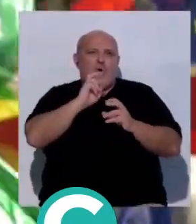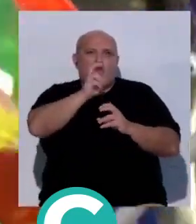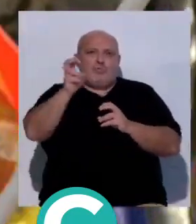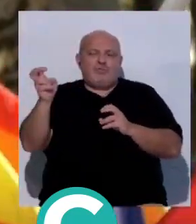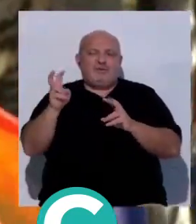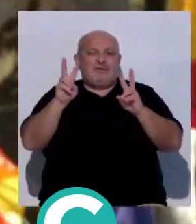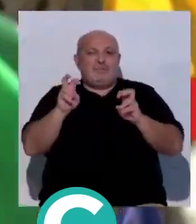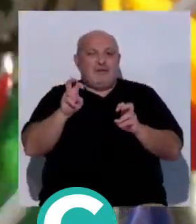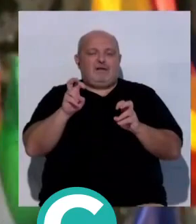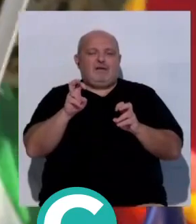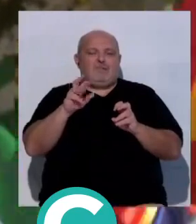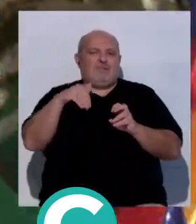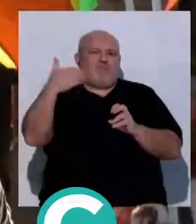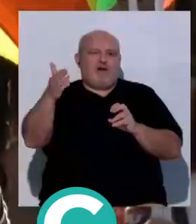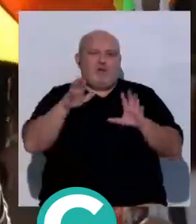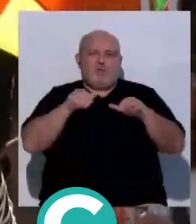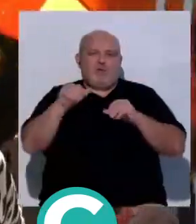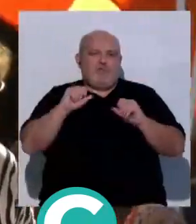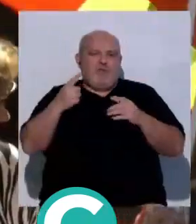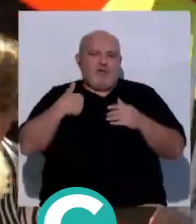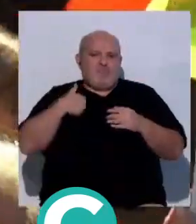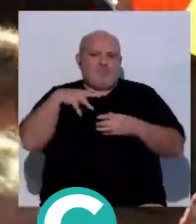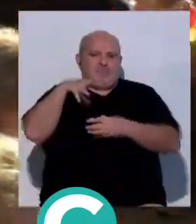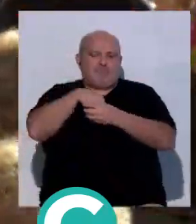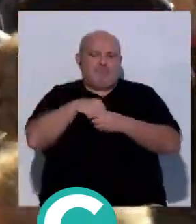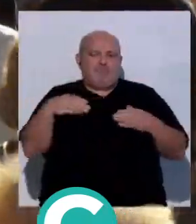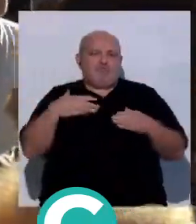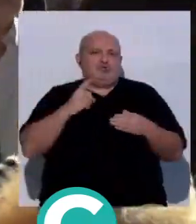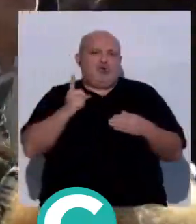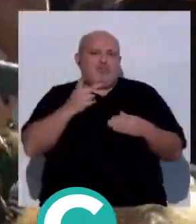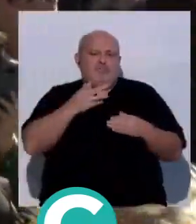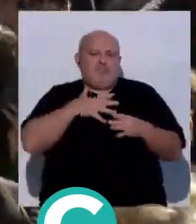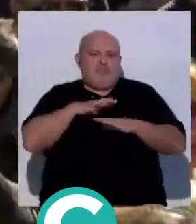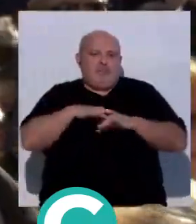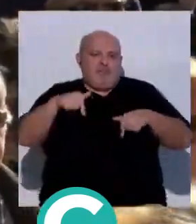esta jornada fuera de la convocatoria oficial del partido en la plaza de España el dirigente popular